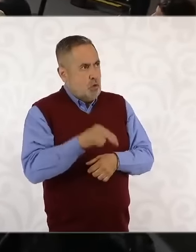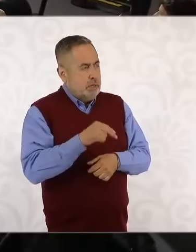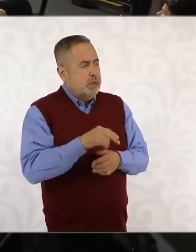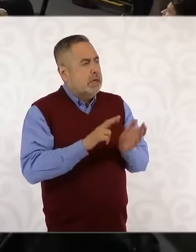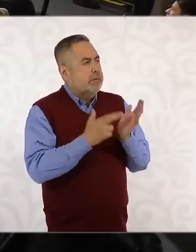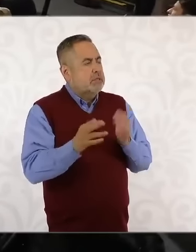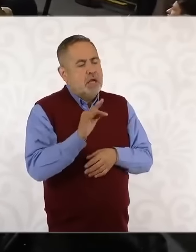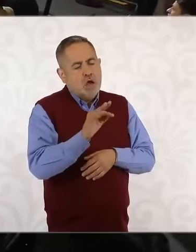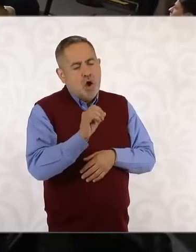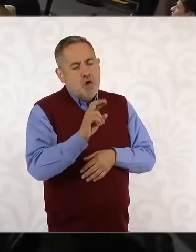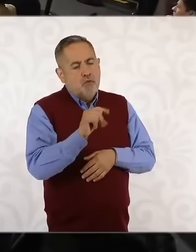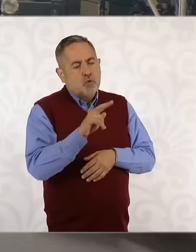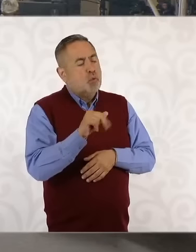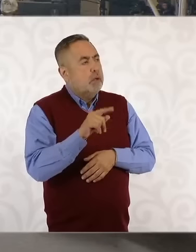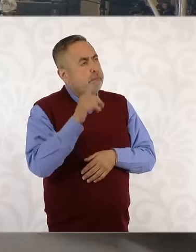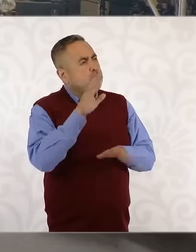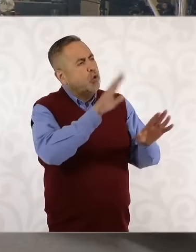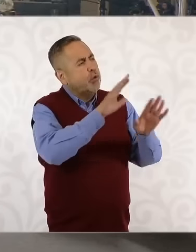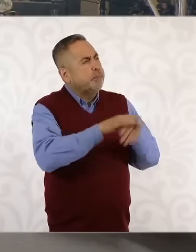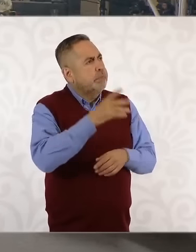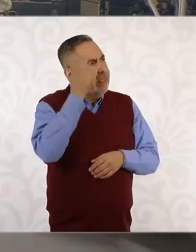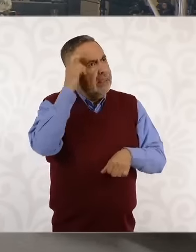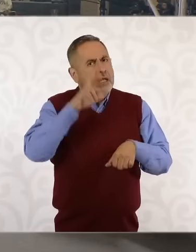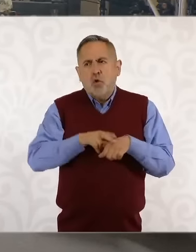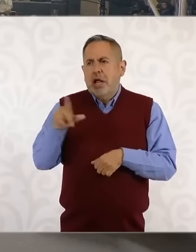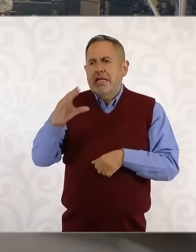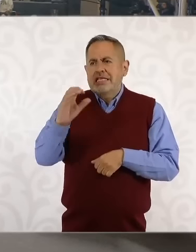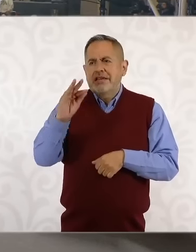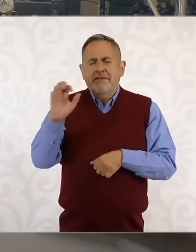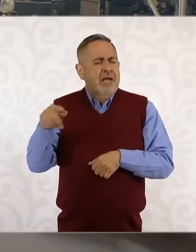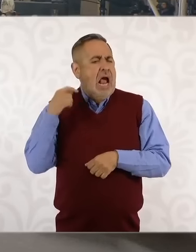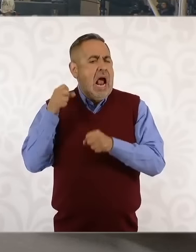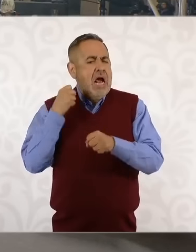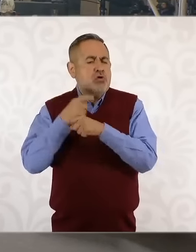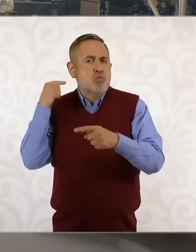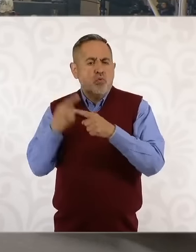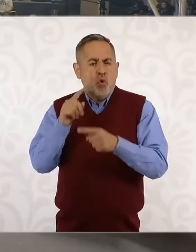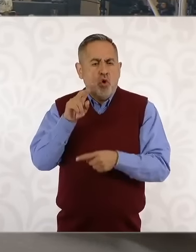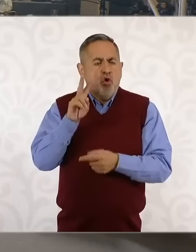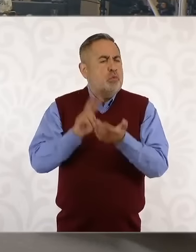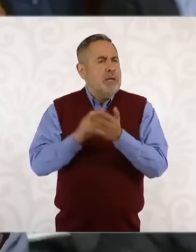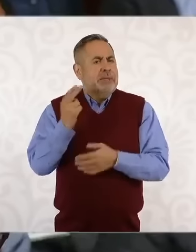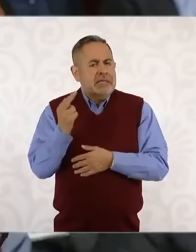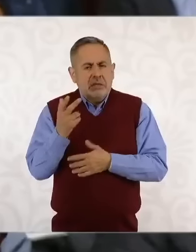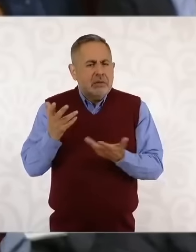Eh, presidenta, para la directora de CFE, durante 2025 eh, CFE ha tenido que concentrar